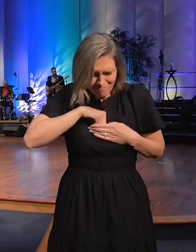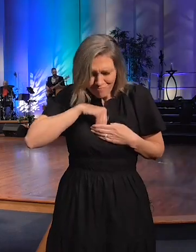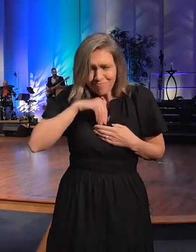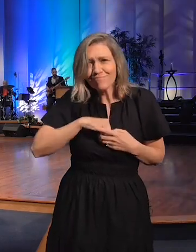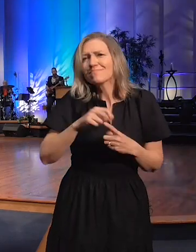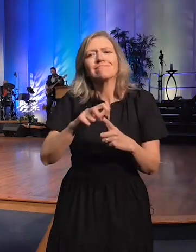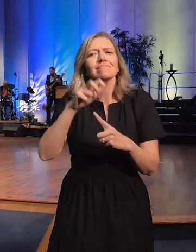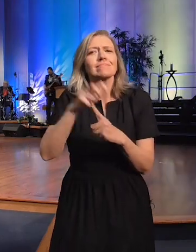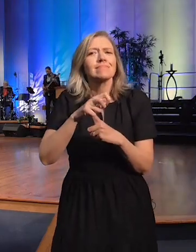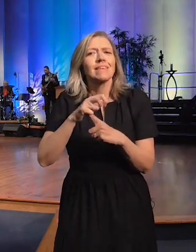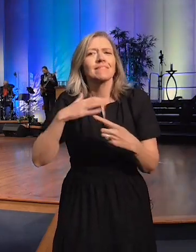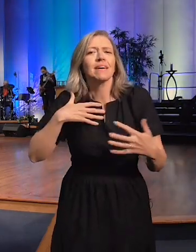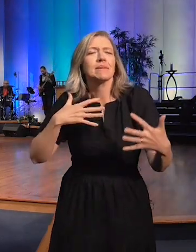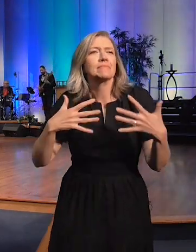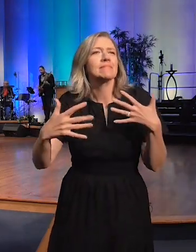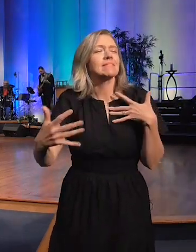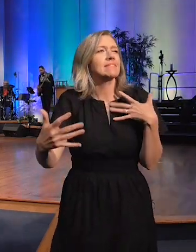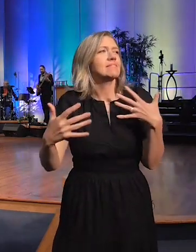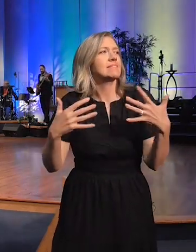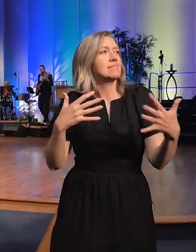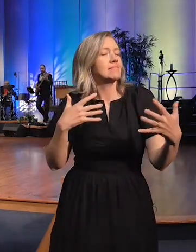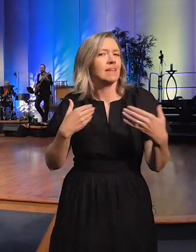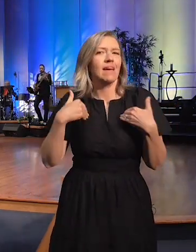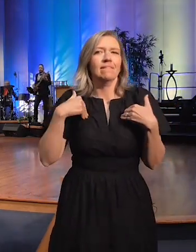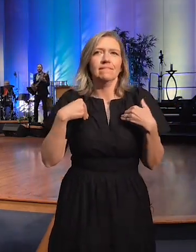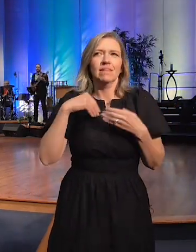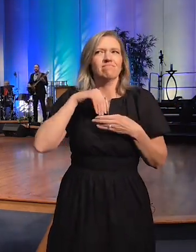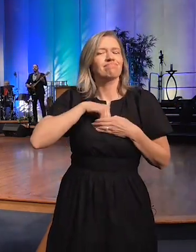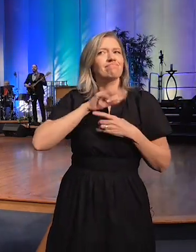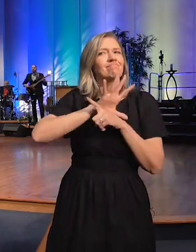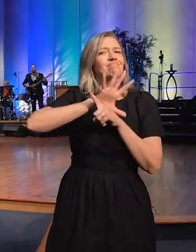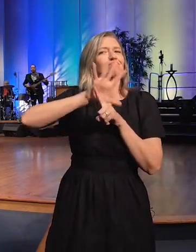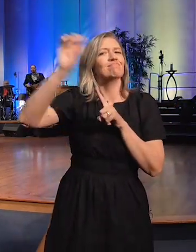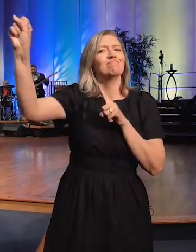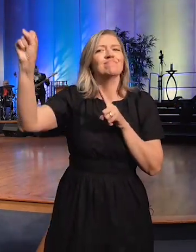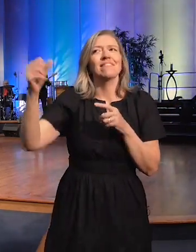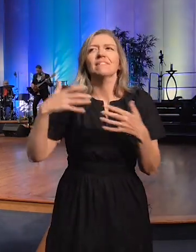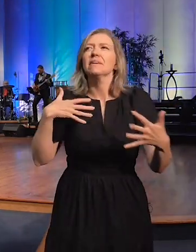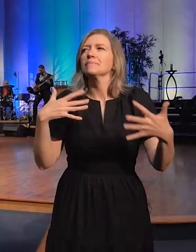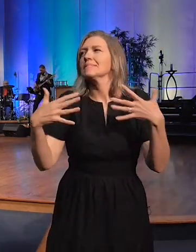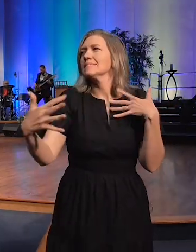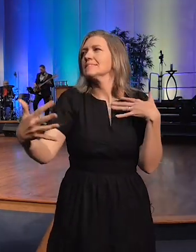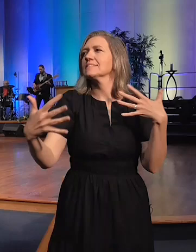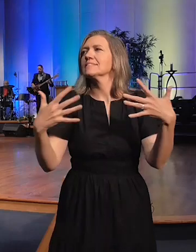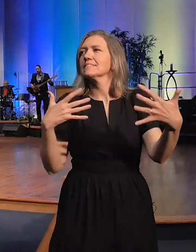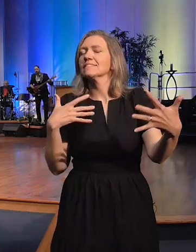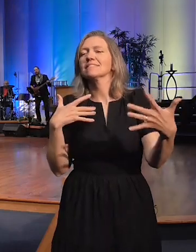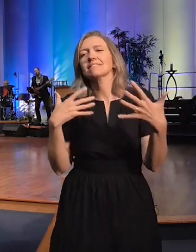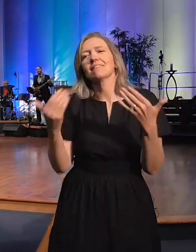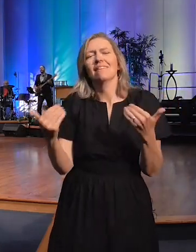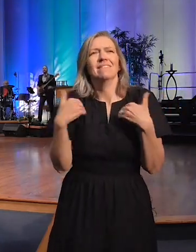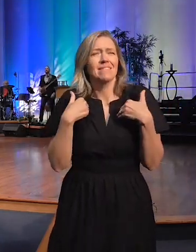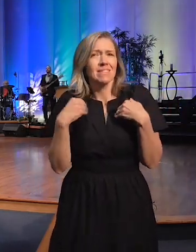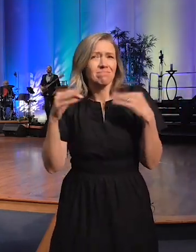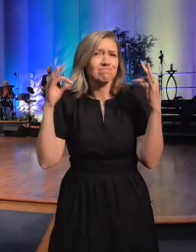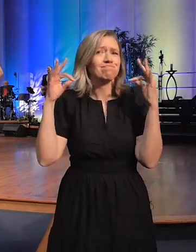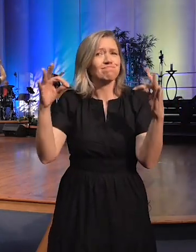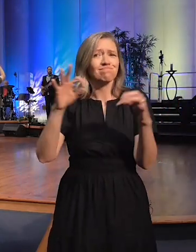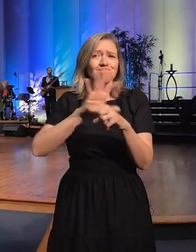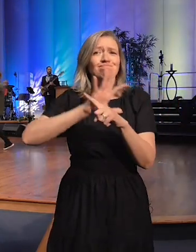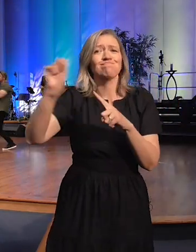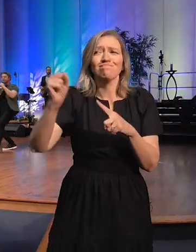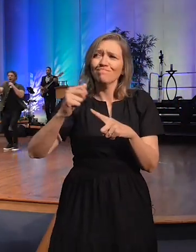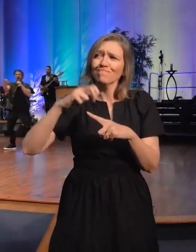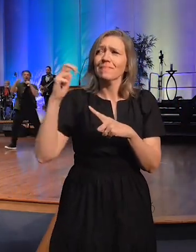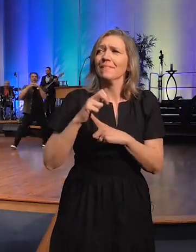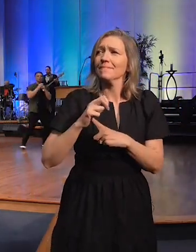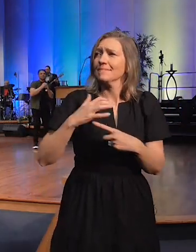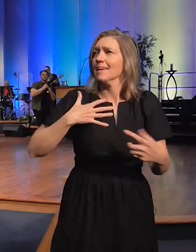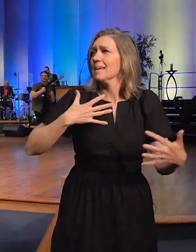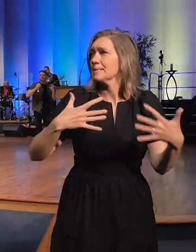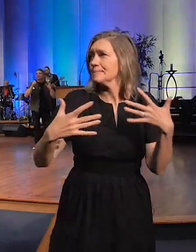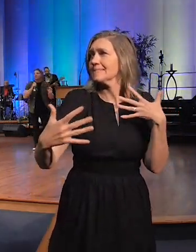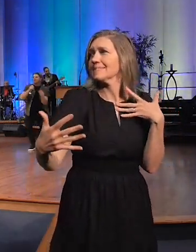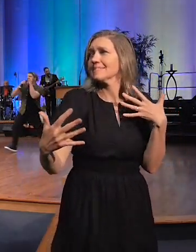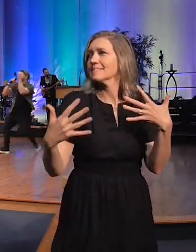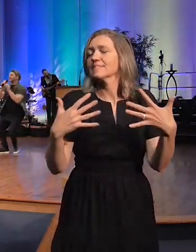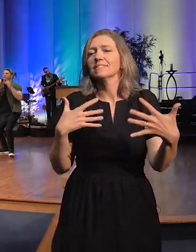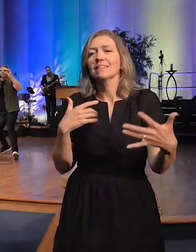vibraciones tengo estas buenas buenas vibraciones estas buenas buenas buenas buenas vibraciones estas buenas buenas buenas buenas